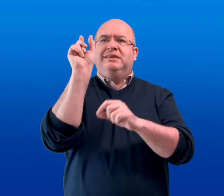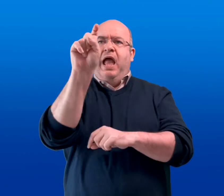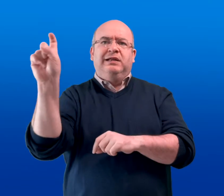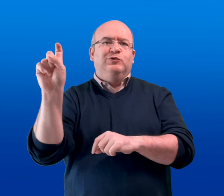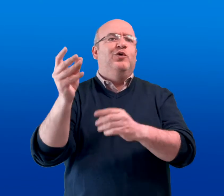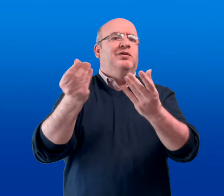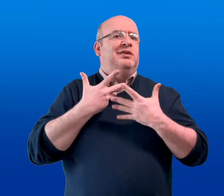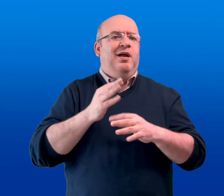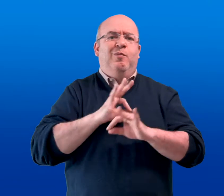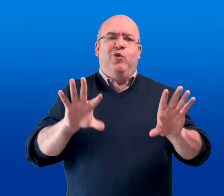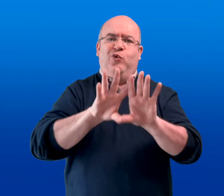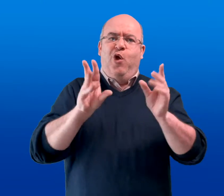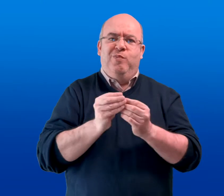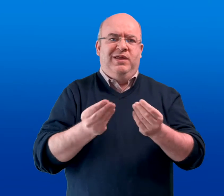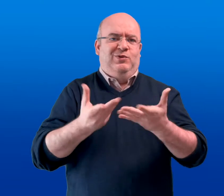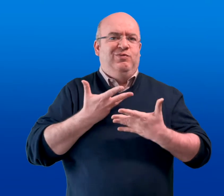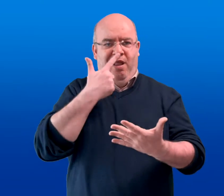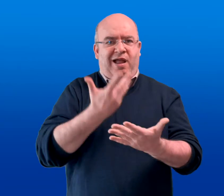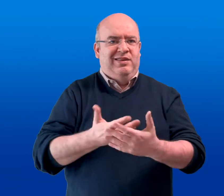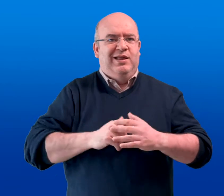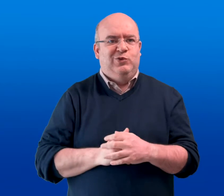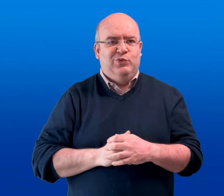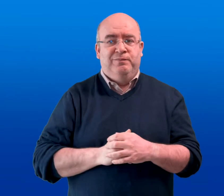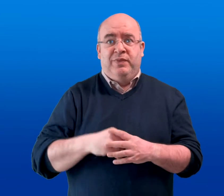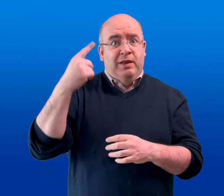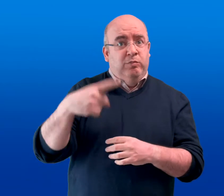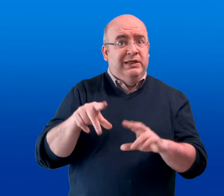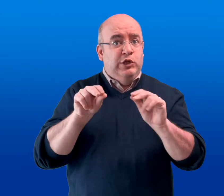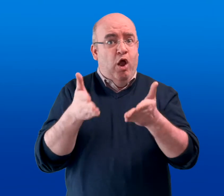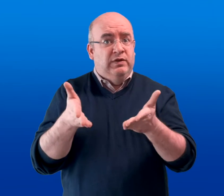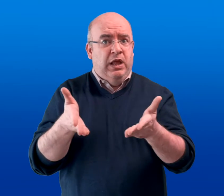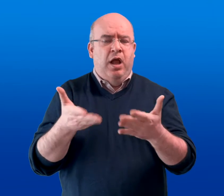basterà cliccare sul relativo tasto per essere portati alla pagina desiderata.